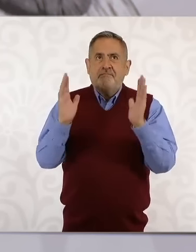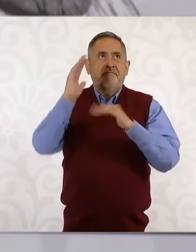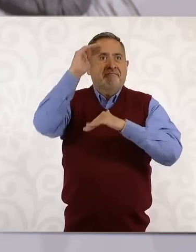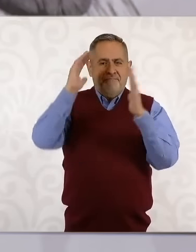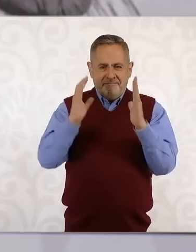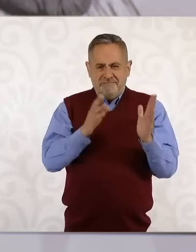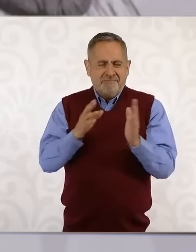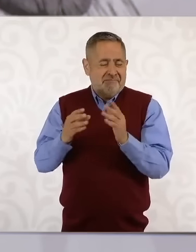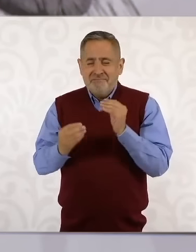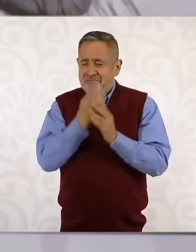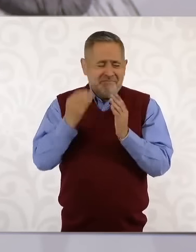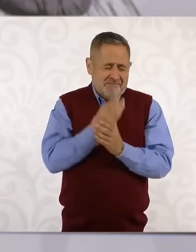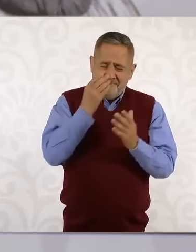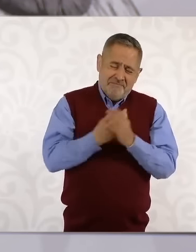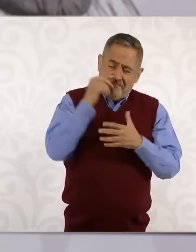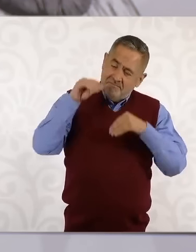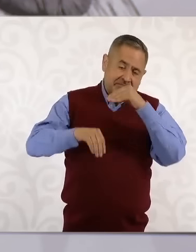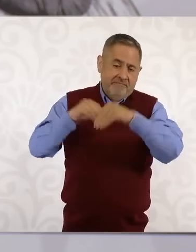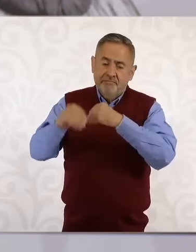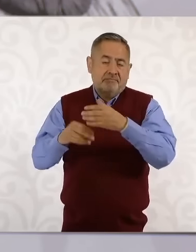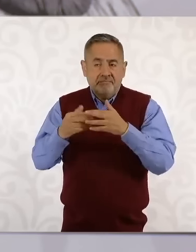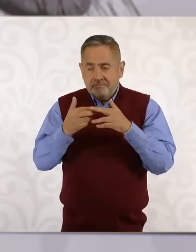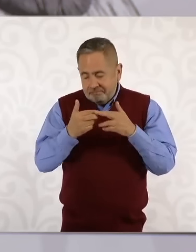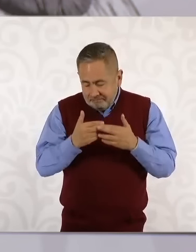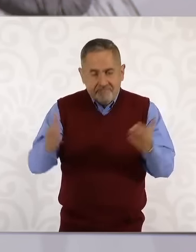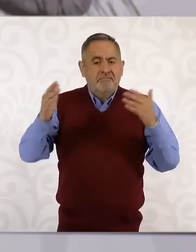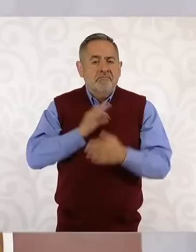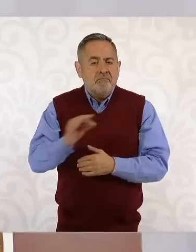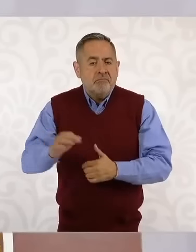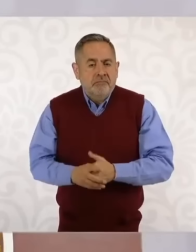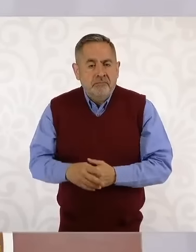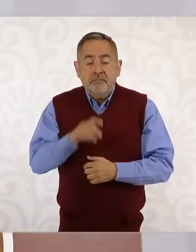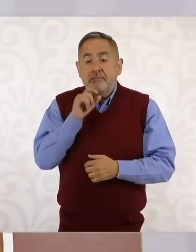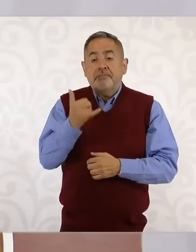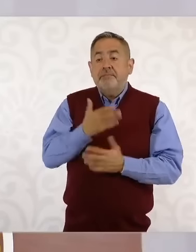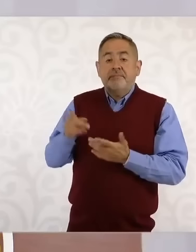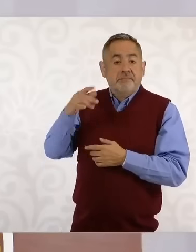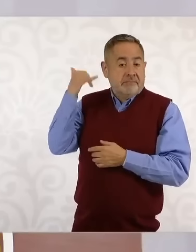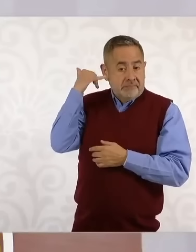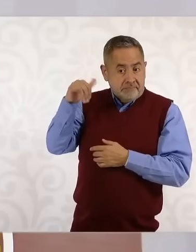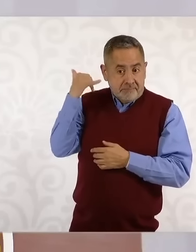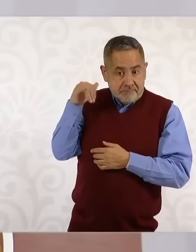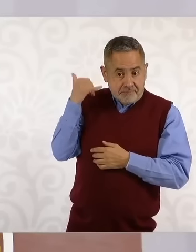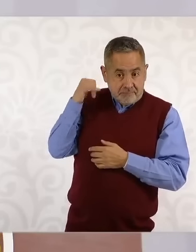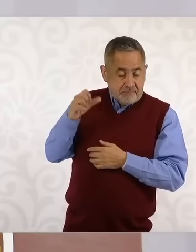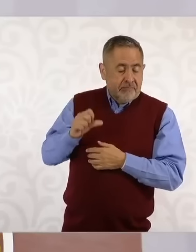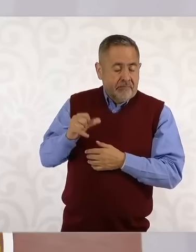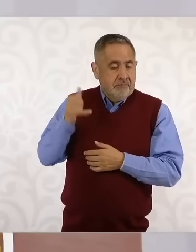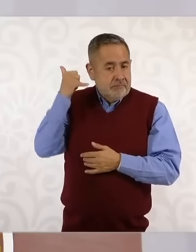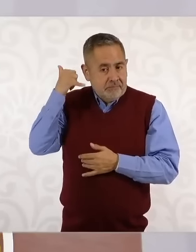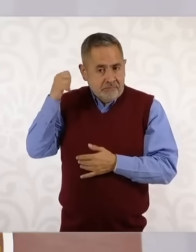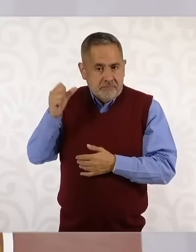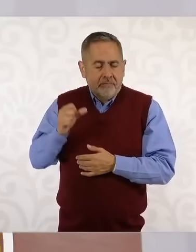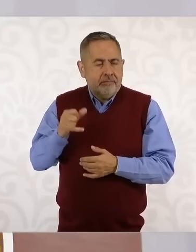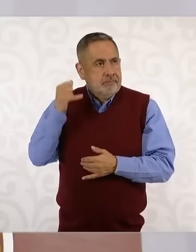de transmisión y distribución. Y el caso de Yucatán e tenemos un sistema interconectado